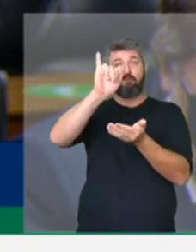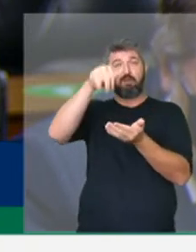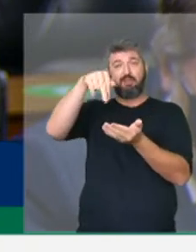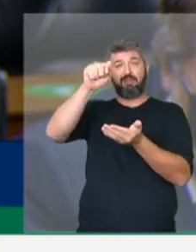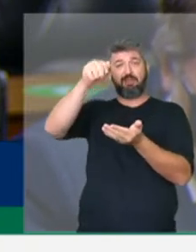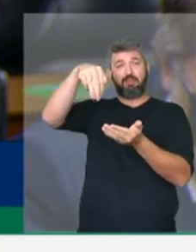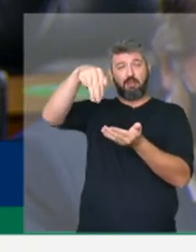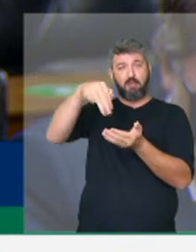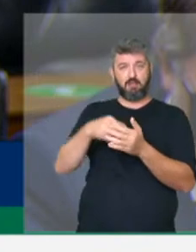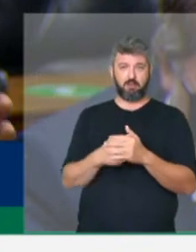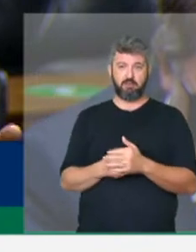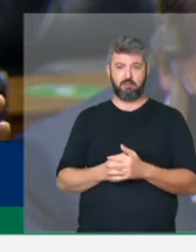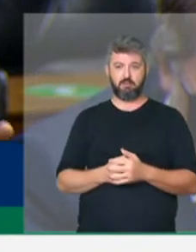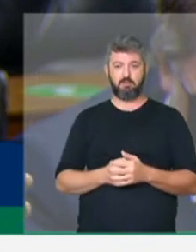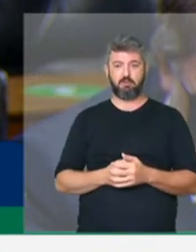ANTERIOR É QUE ESTAVA NA CONTRAMÃO DOS INTERESSES DO